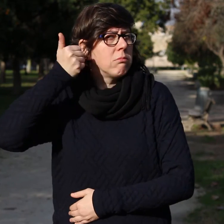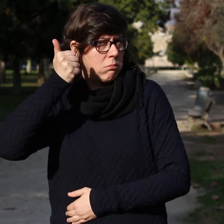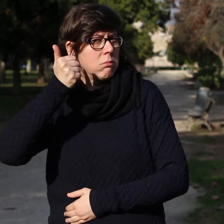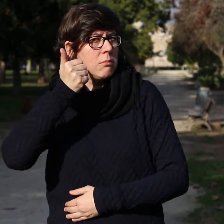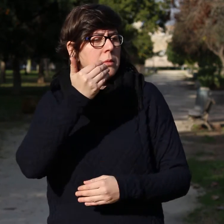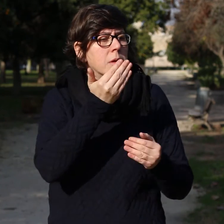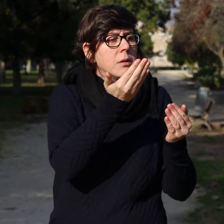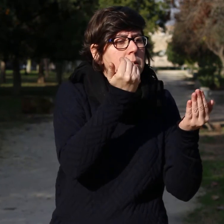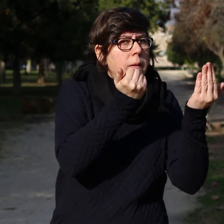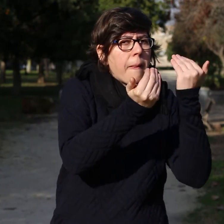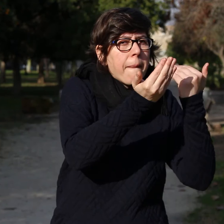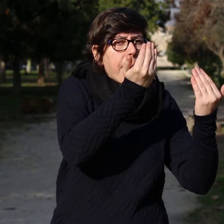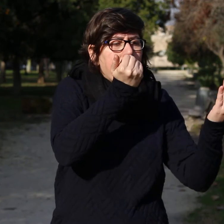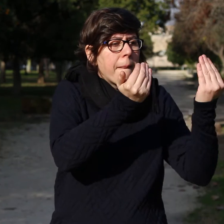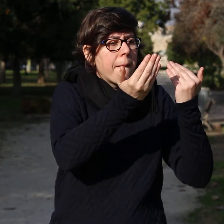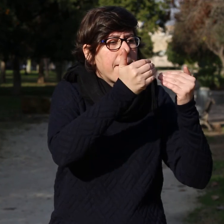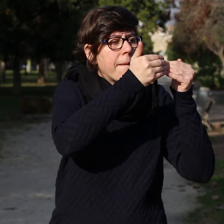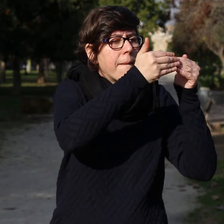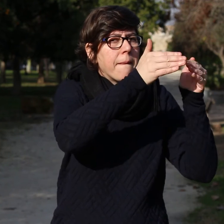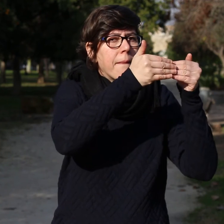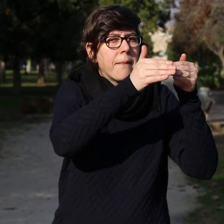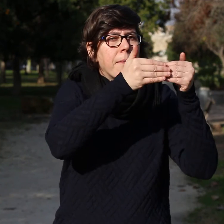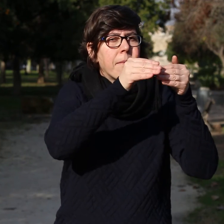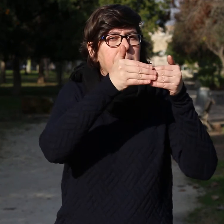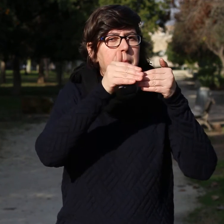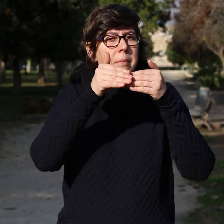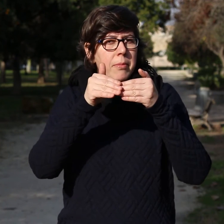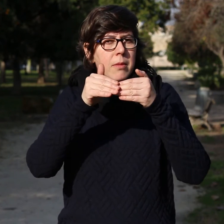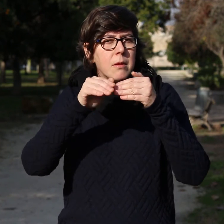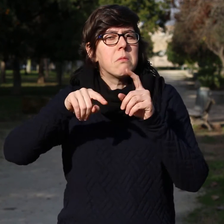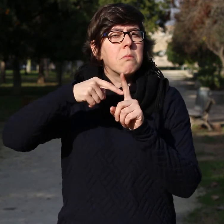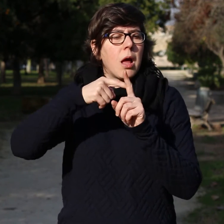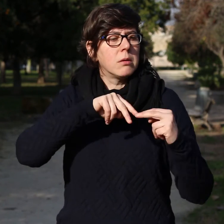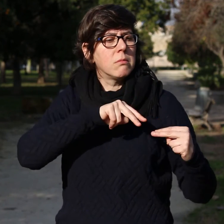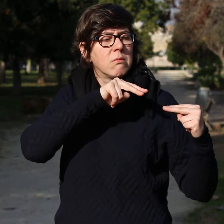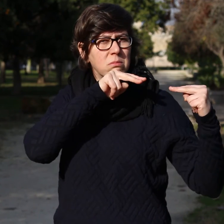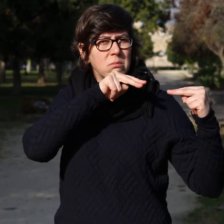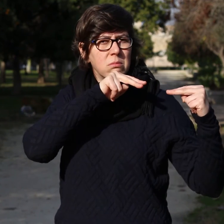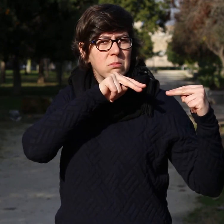pero gracias, y me siento muy orgullosa de ello, del trabajo que hemos venido haciendo, hemos conseguido darle a esta